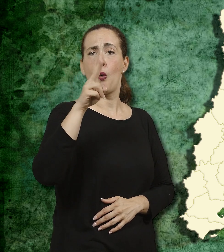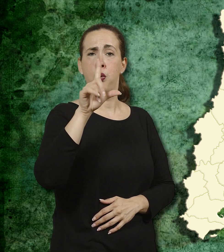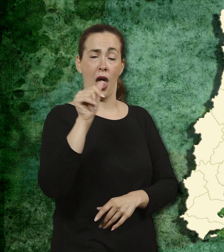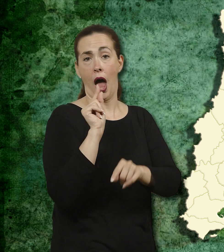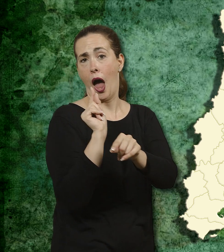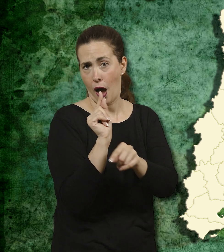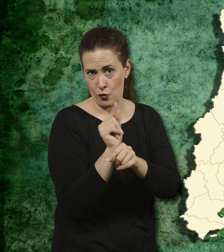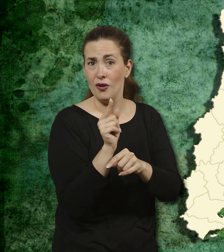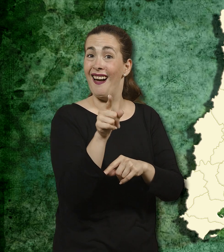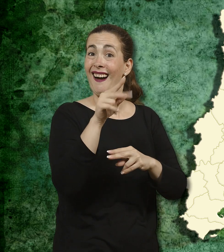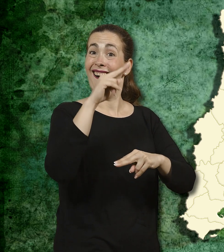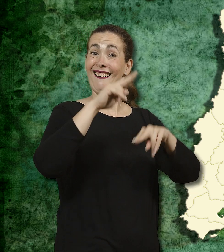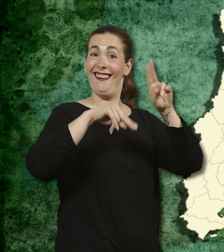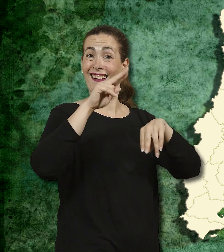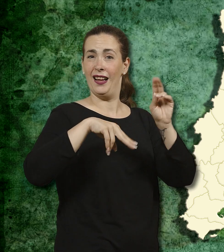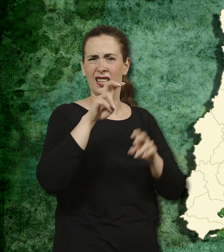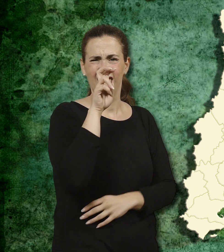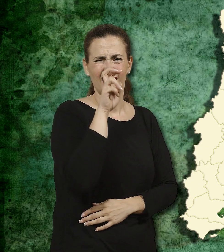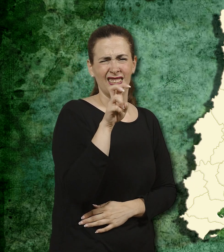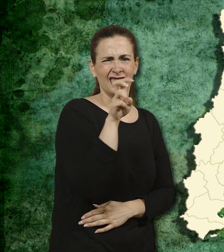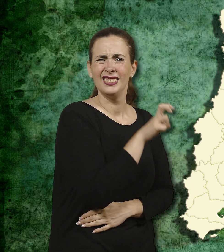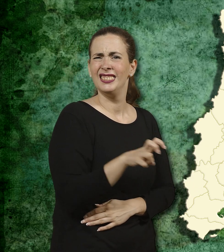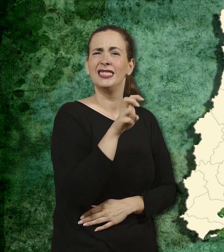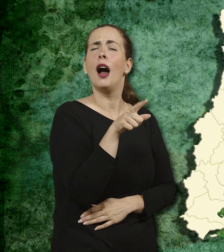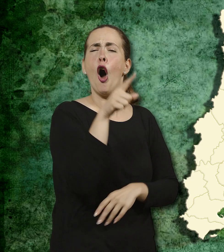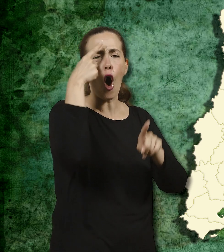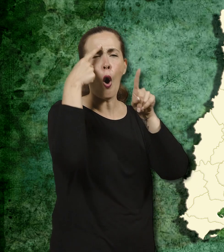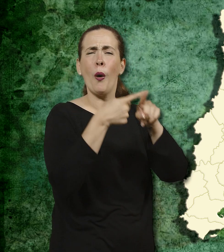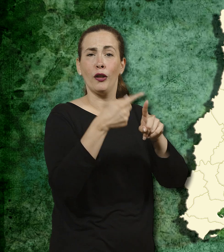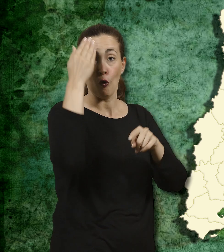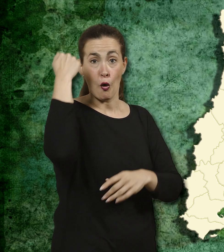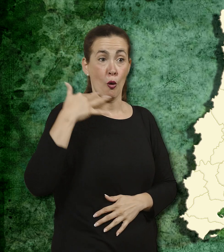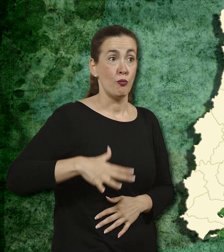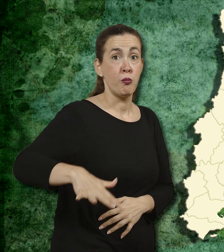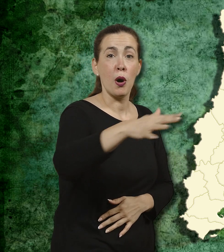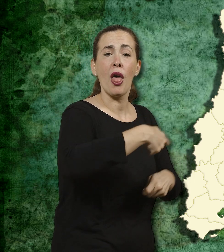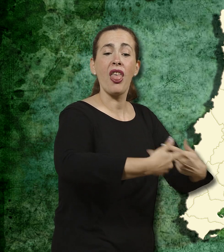una curiosa construcció que s'utilitzava per abastir d'aigua el poble.